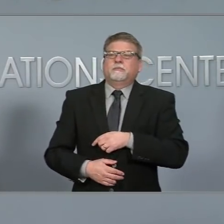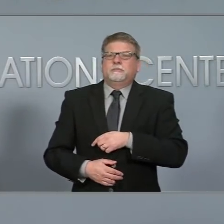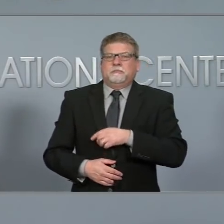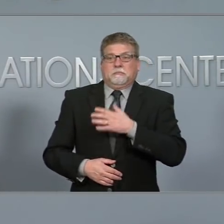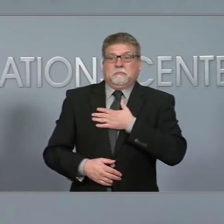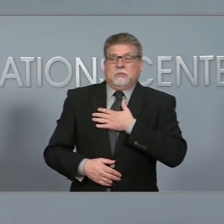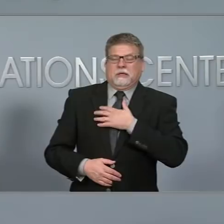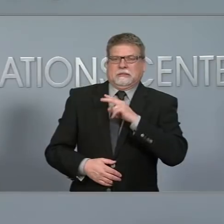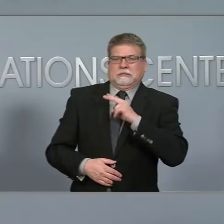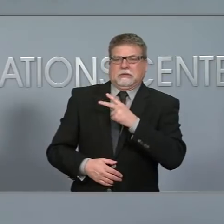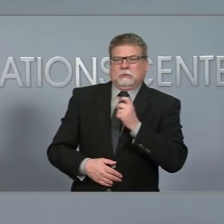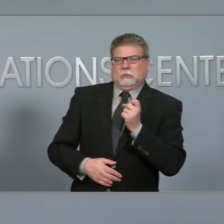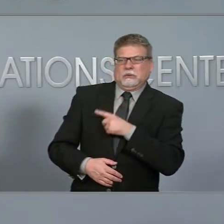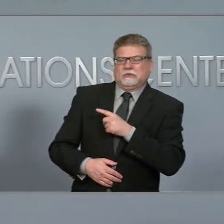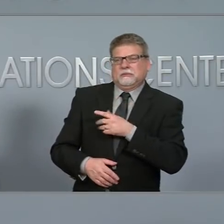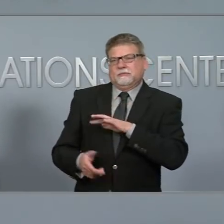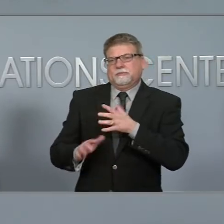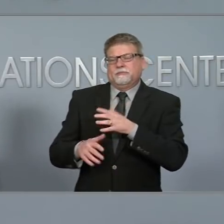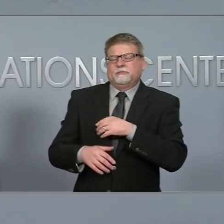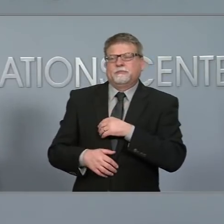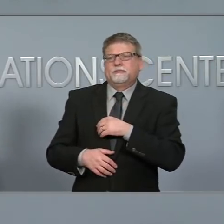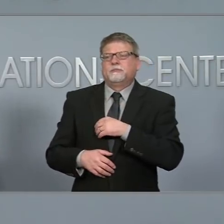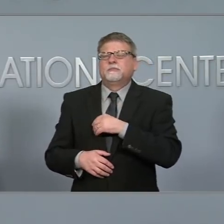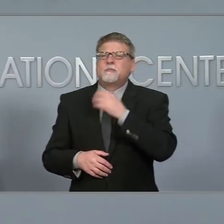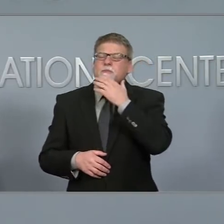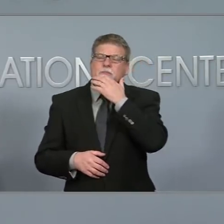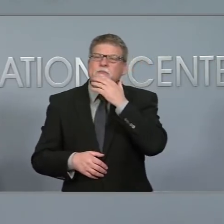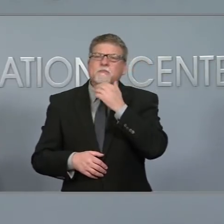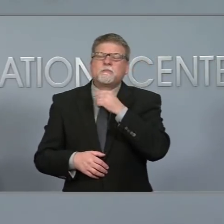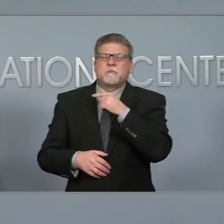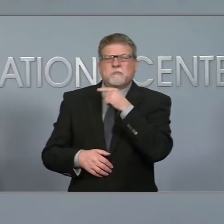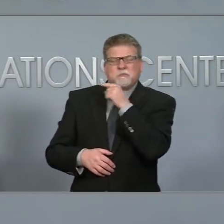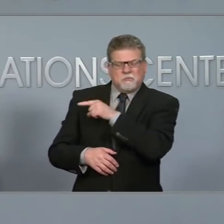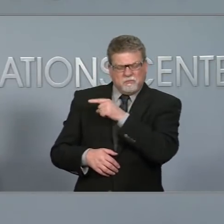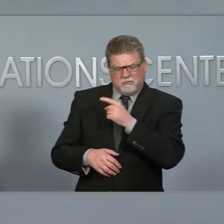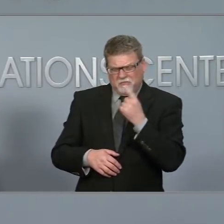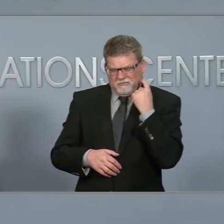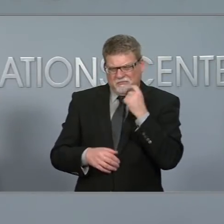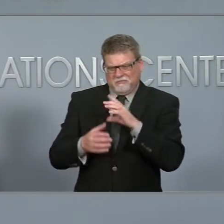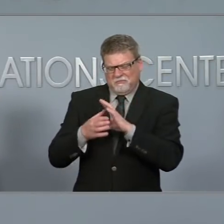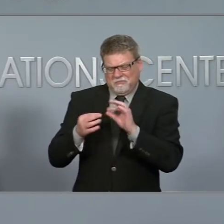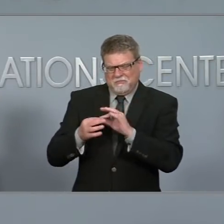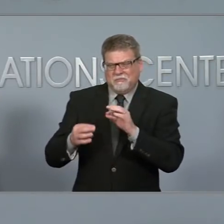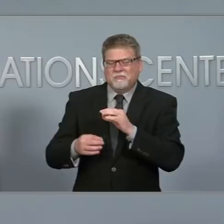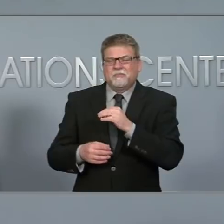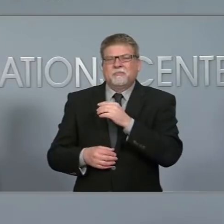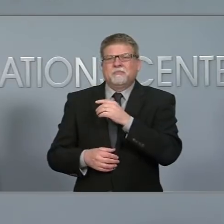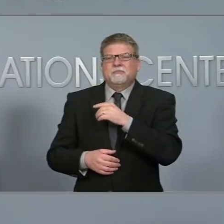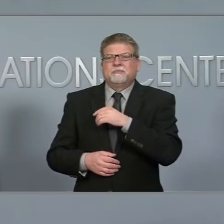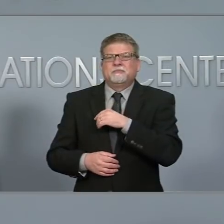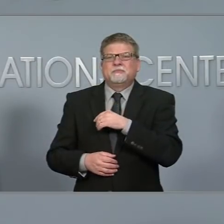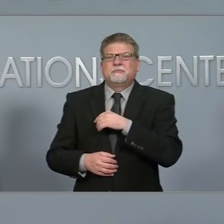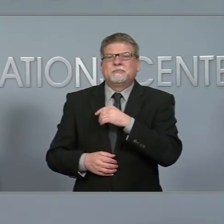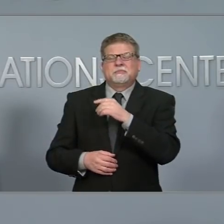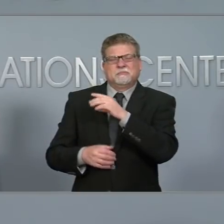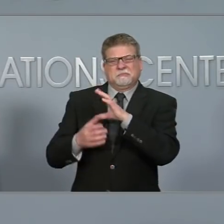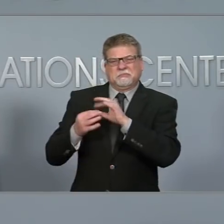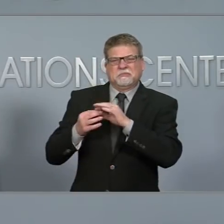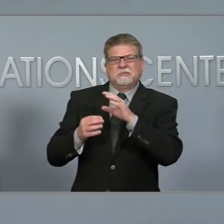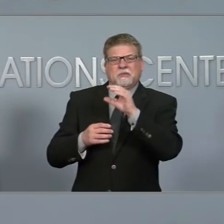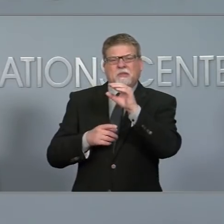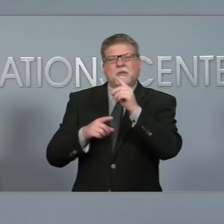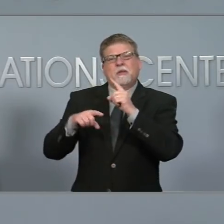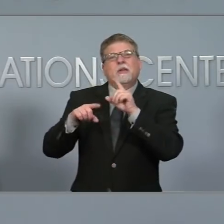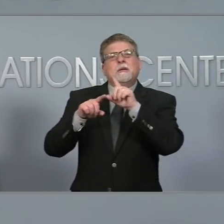Me pregunta de seguimiento de